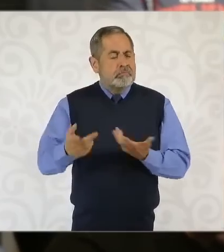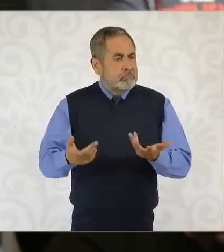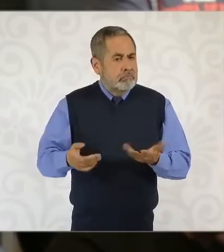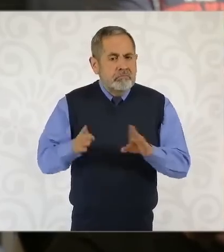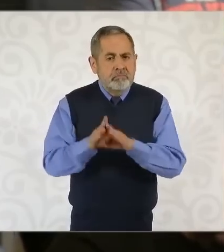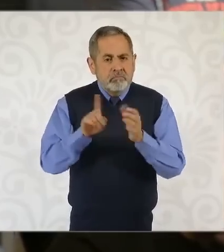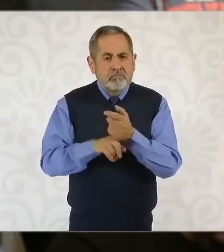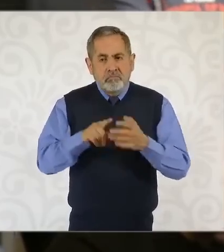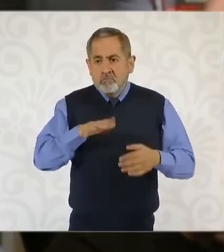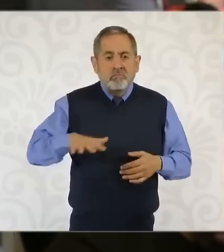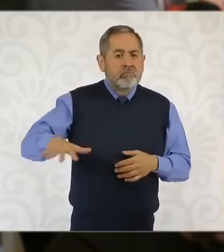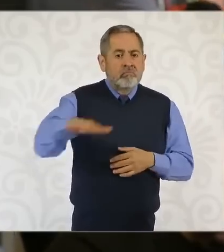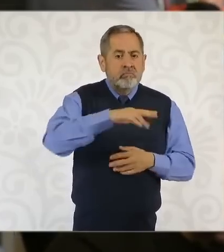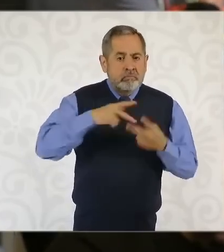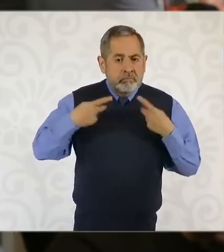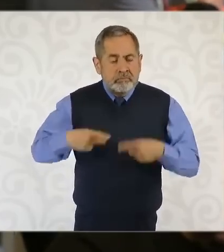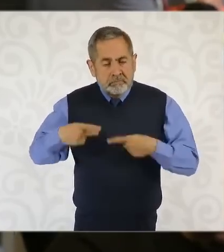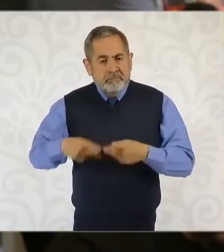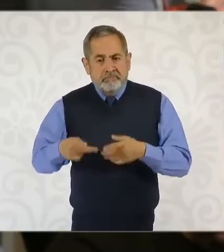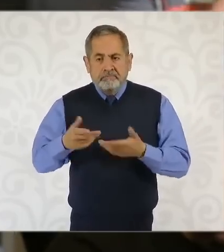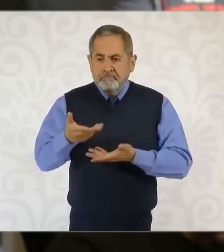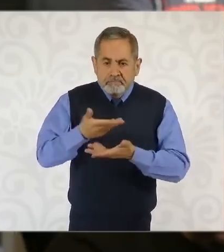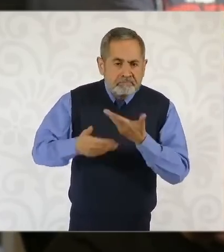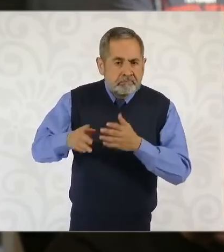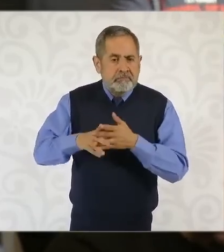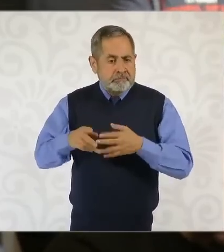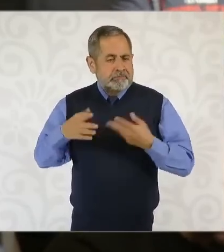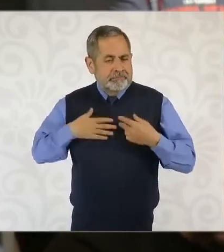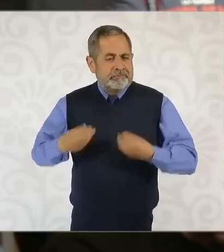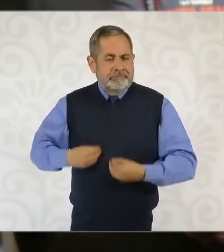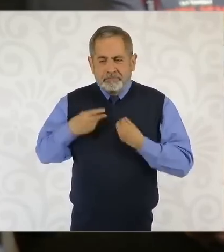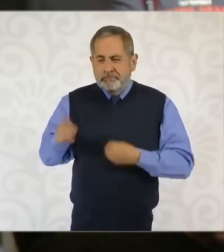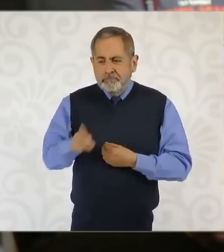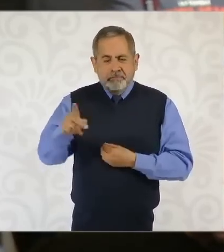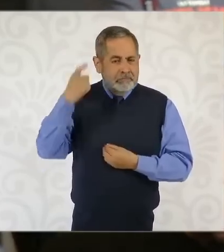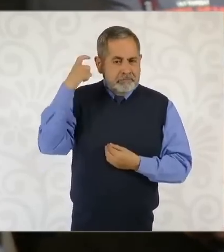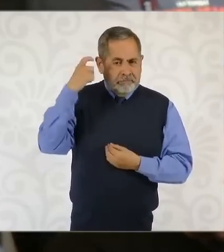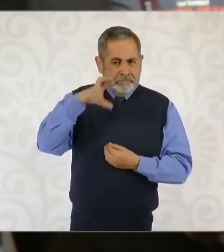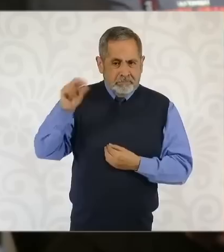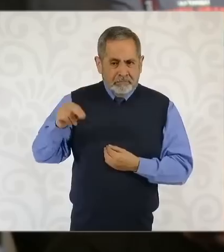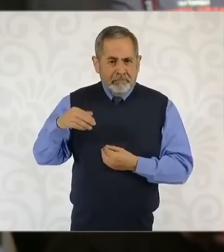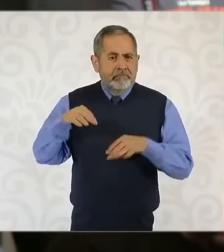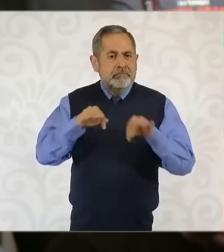prestadores de servicios muchos de las personas del pueblo de Quintana que son meseros que son